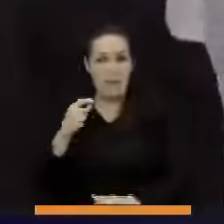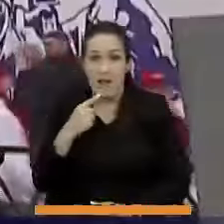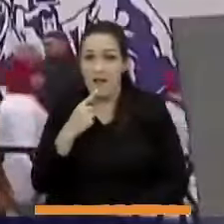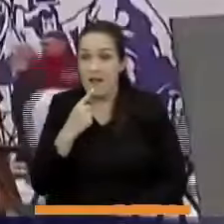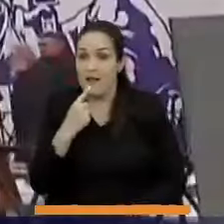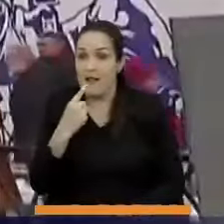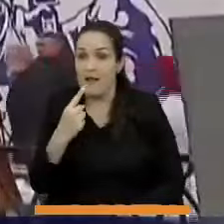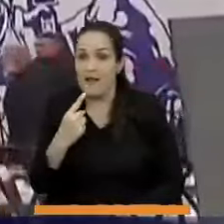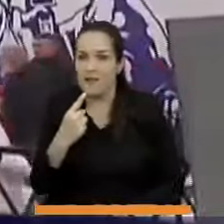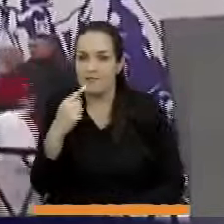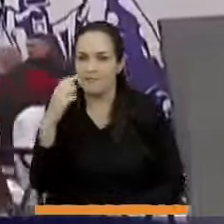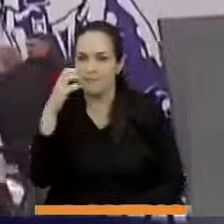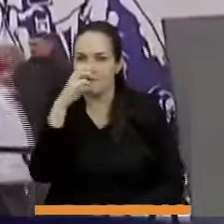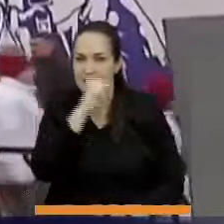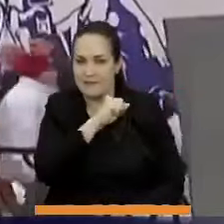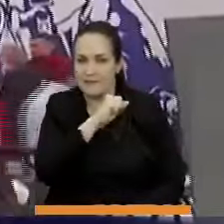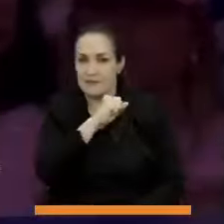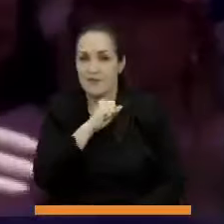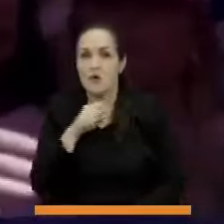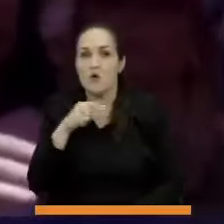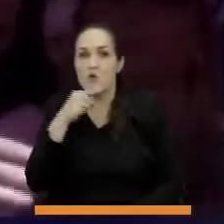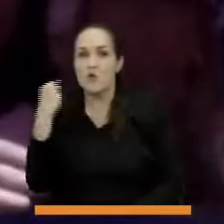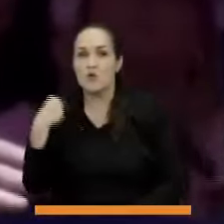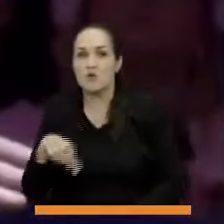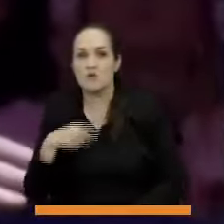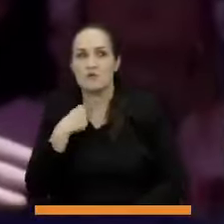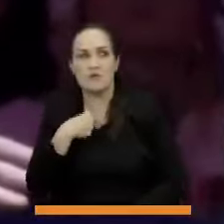DESAFIANTE HACIA SISTEMA